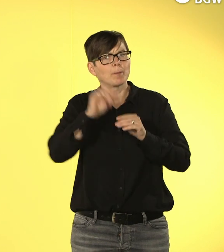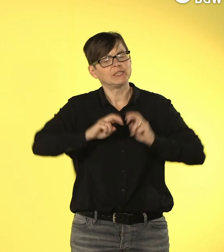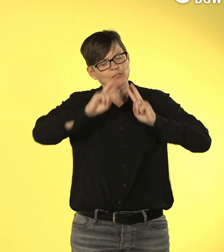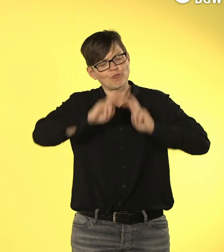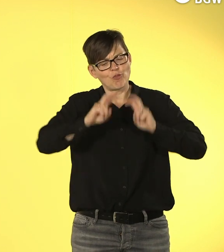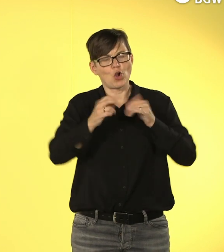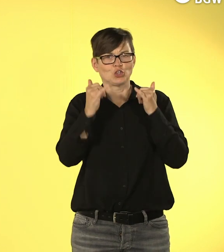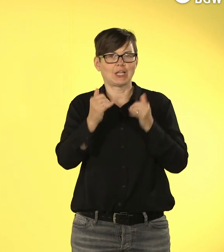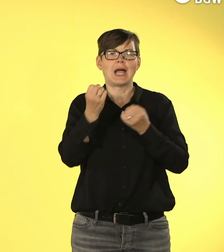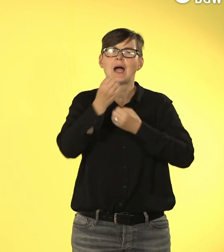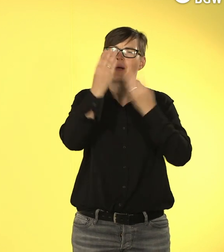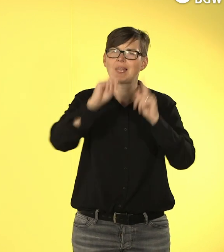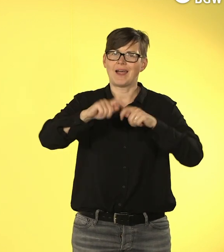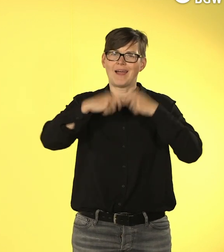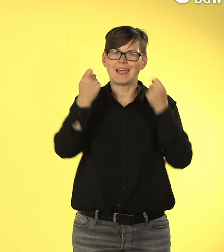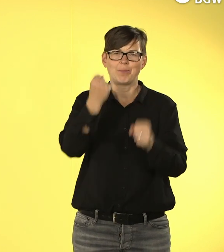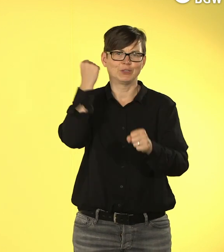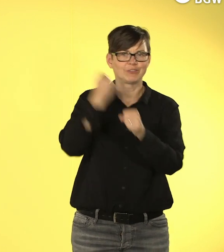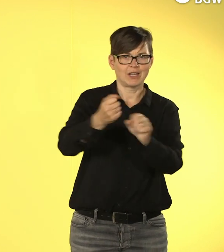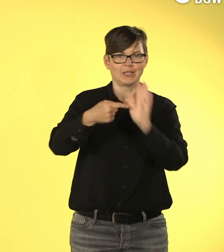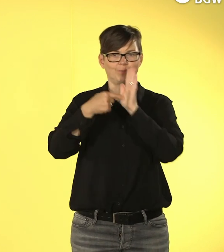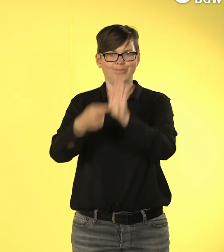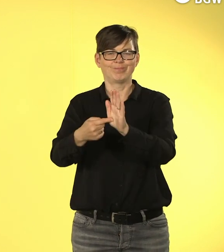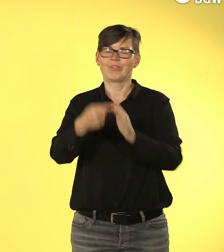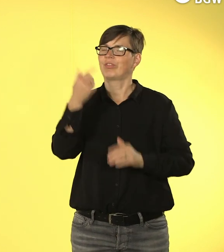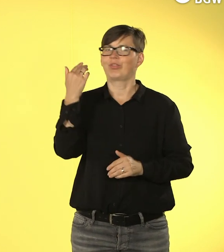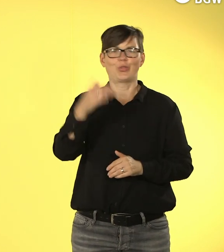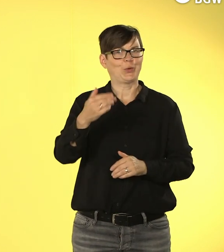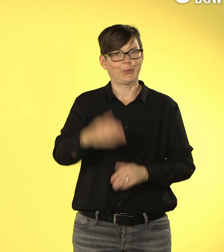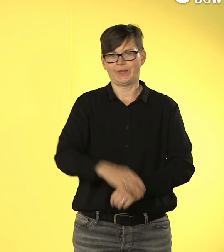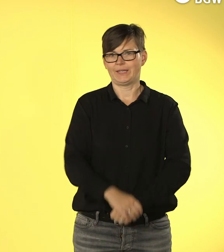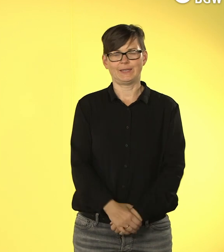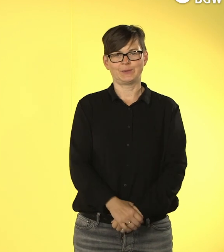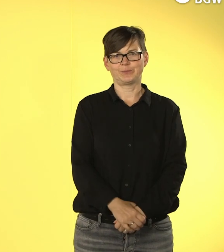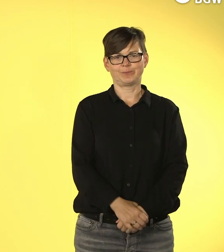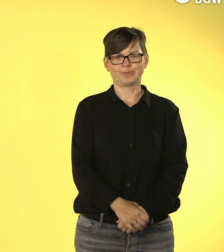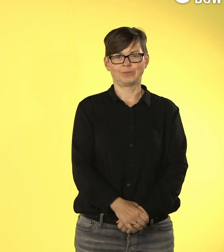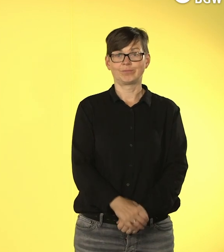aber die können noch nicht aussagekräftig genug sein. Fritz, wir haben die Umfrage.